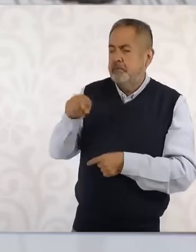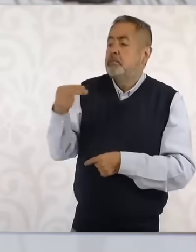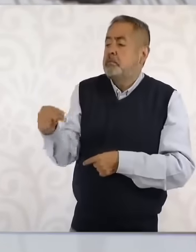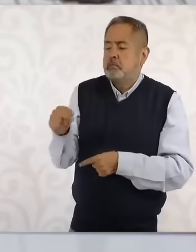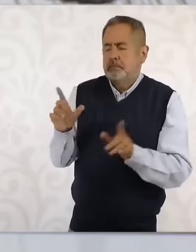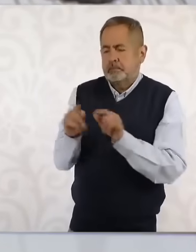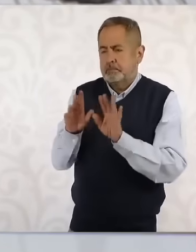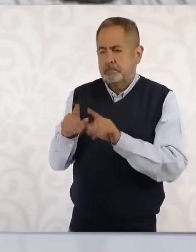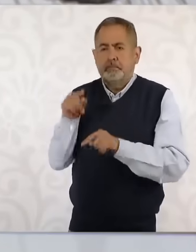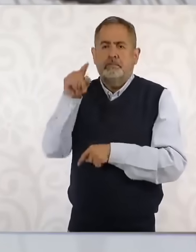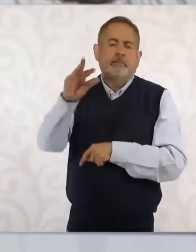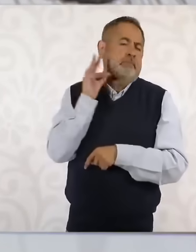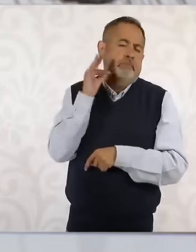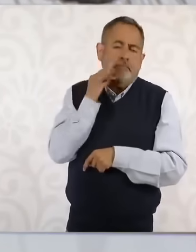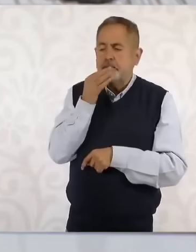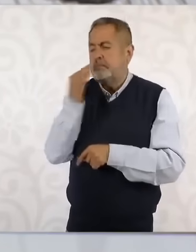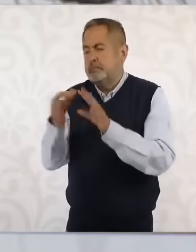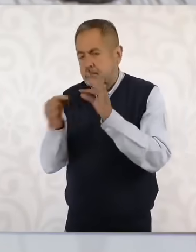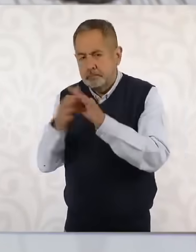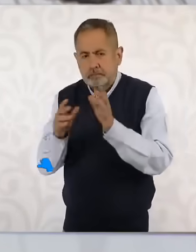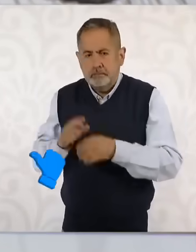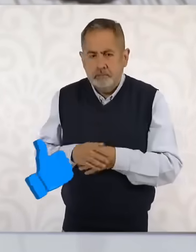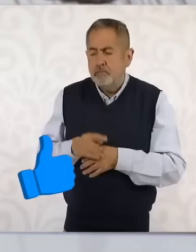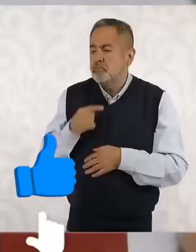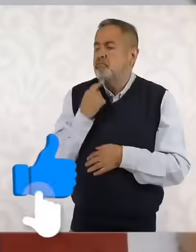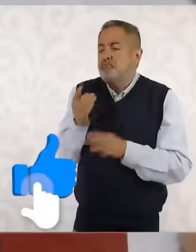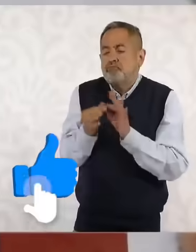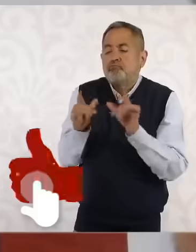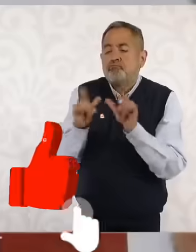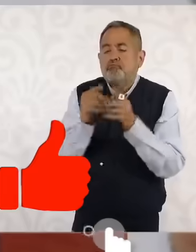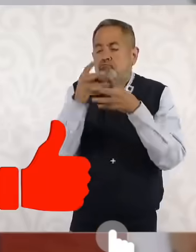le corresponde a la fiscalía. Platico el esquema de investigación que se ha seguido porque creo